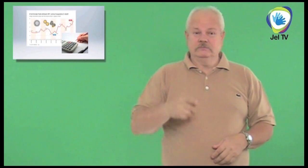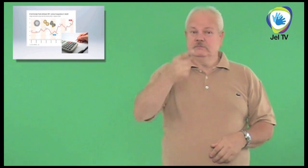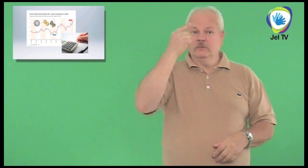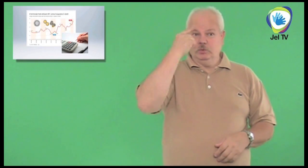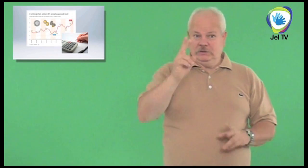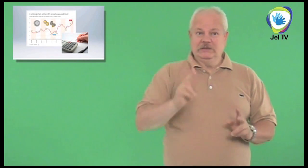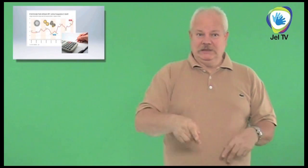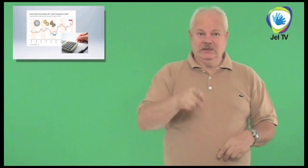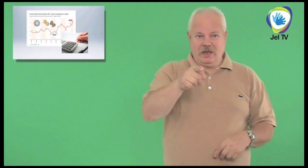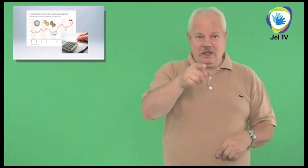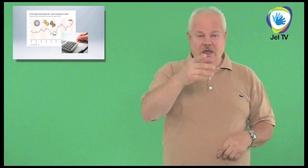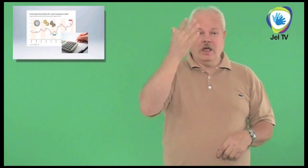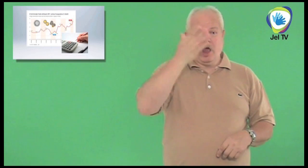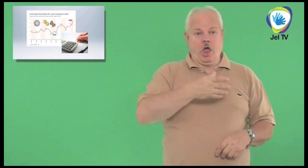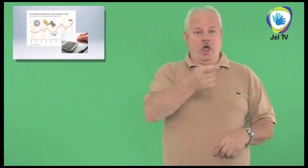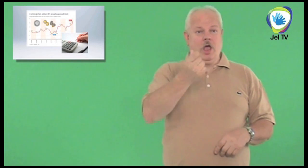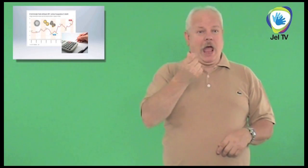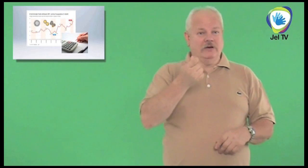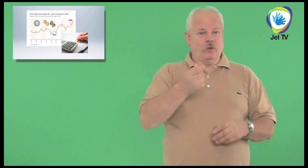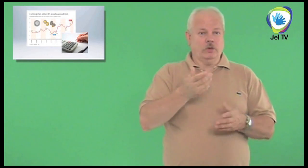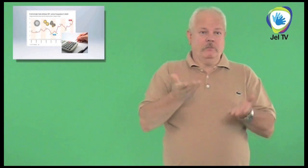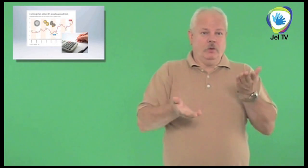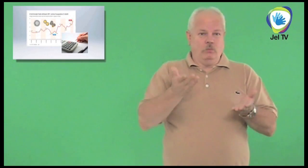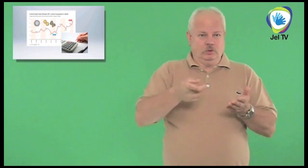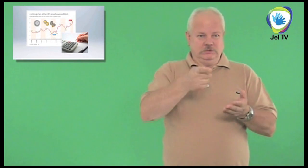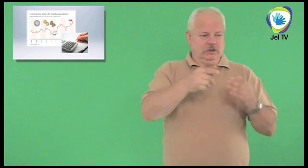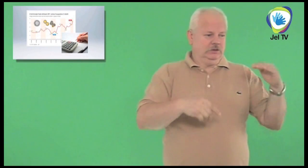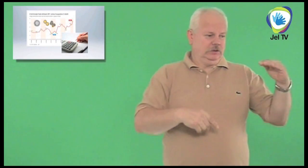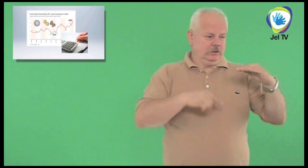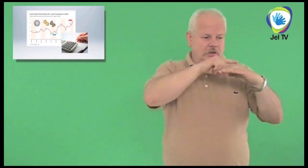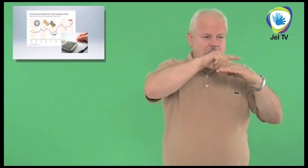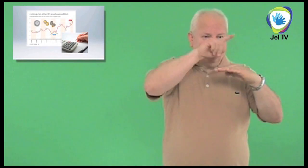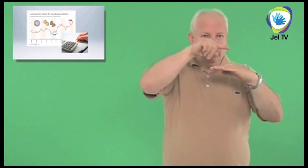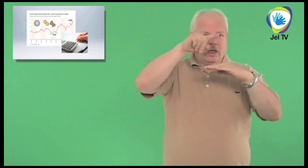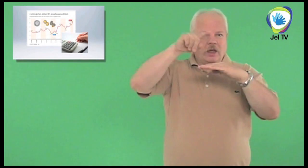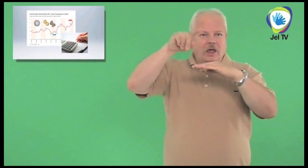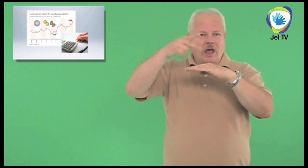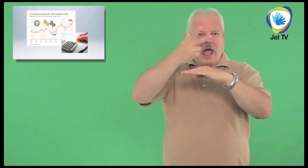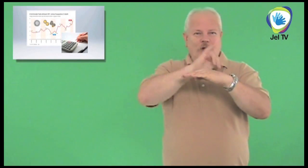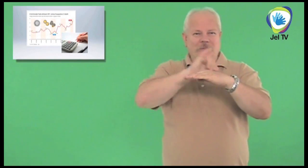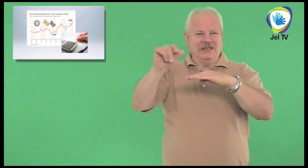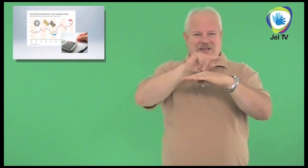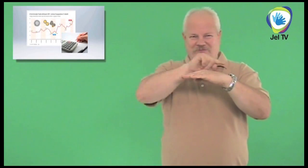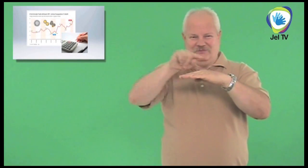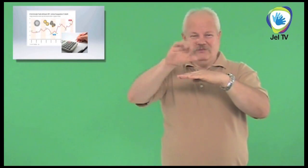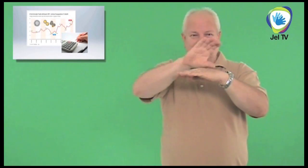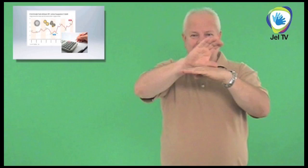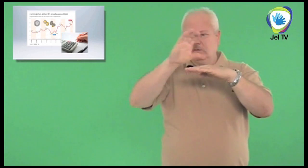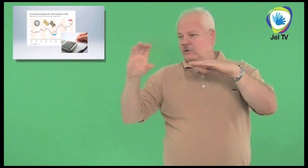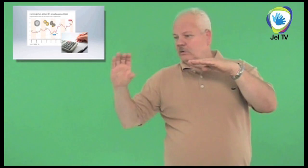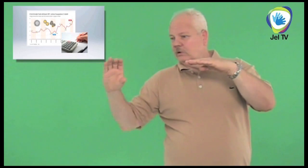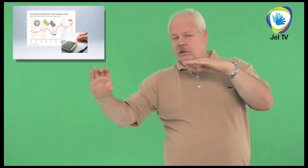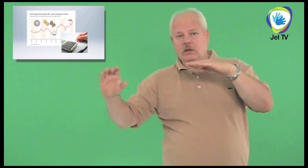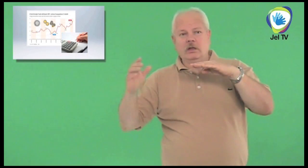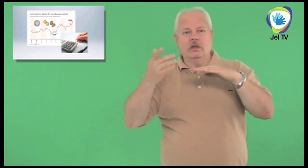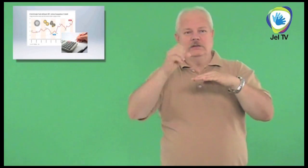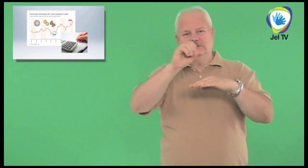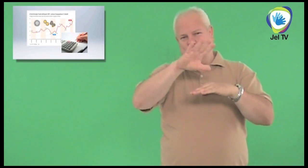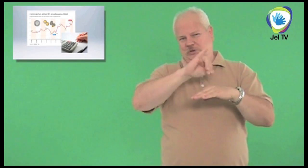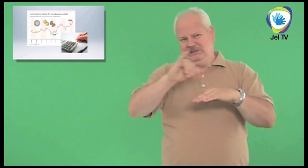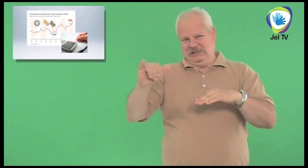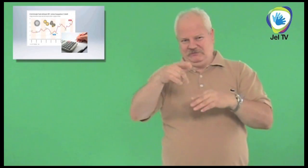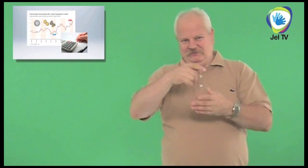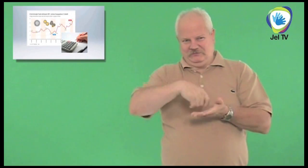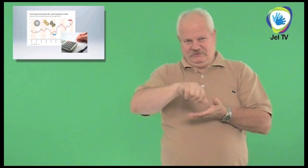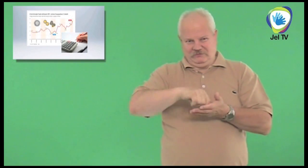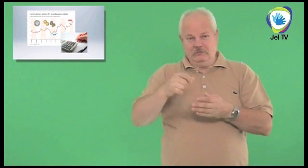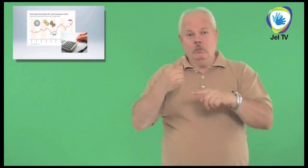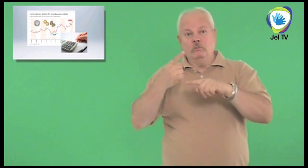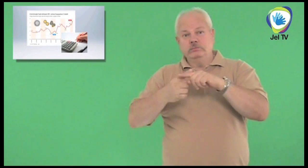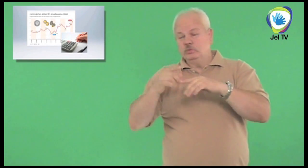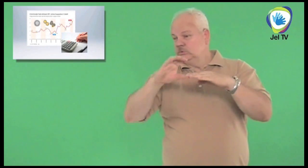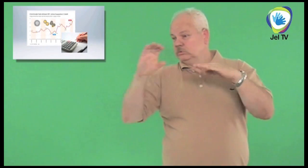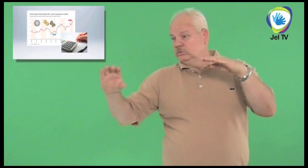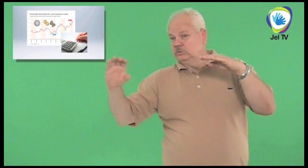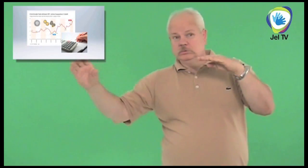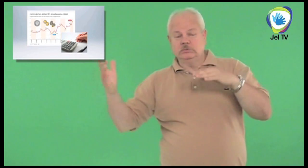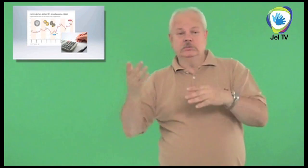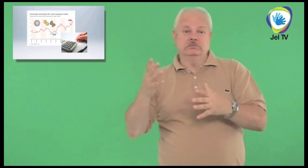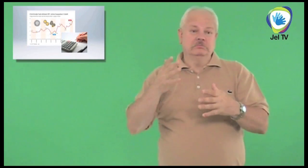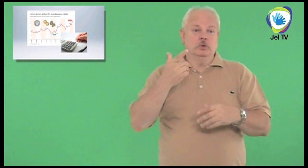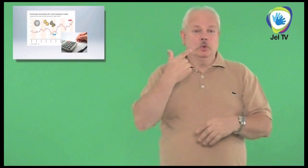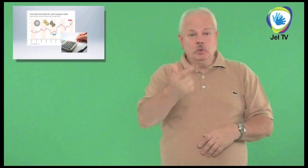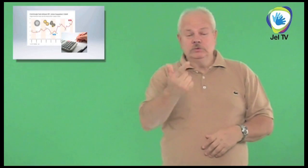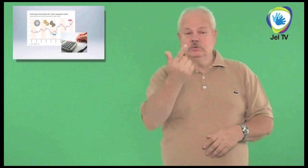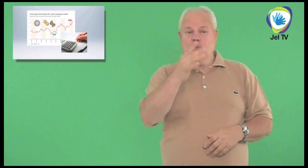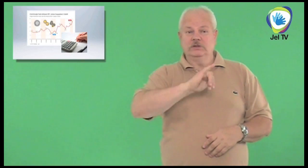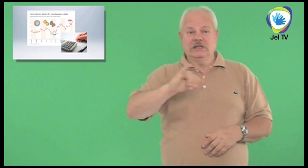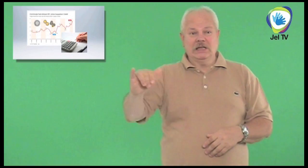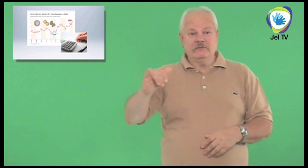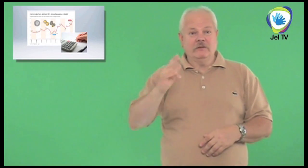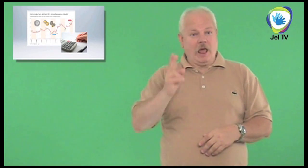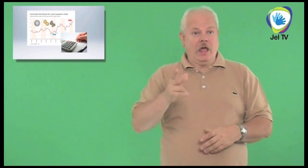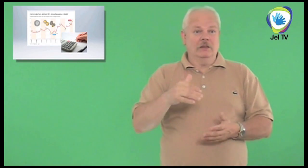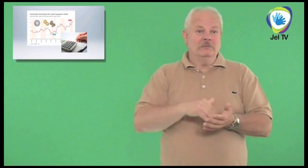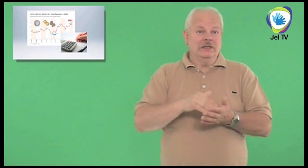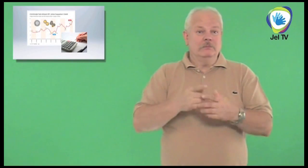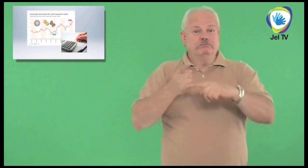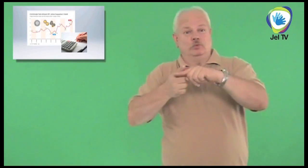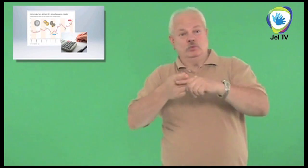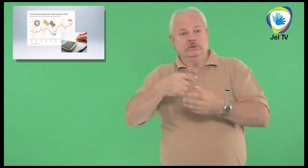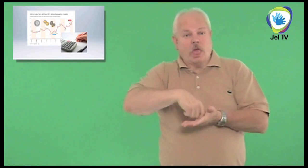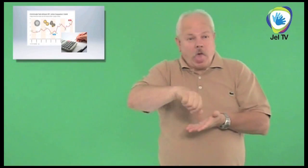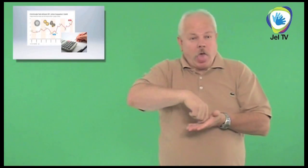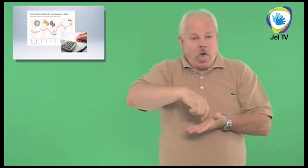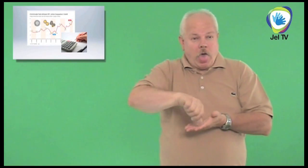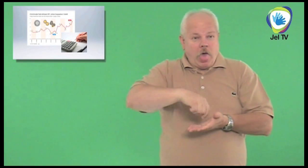Tudni kell, hogy az árfolyam-különbözetet 3 év lejárta után is fizetni kell. A 15 éves hitel meghosszabbodhat 20, de akár 25 évre is.